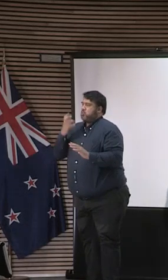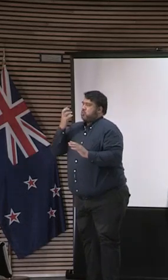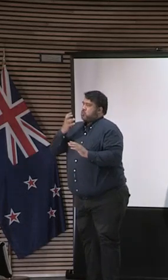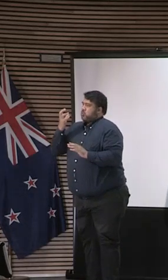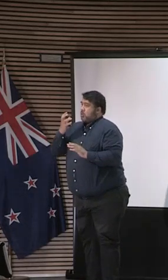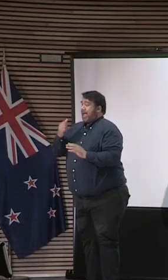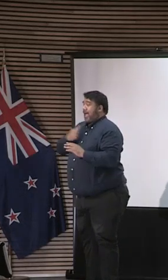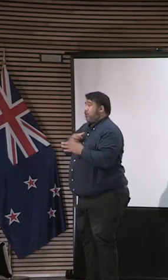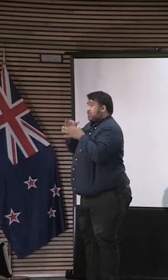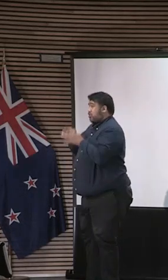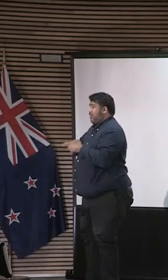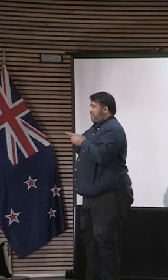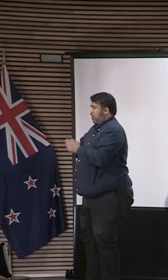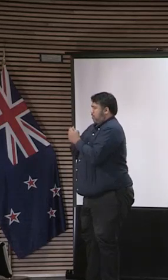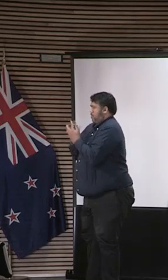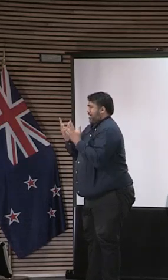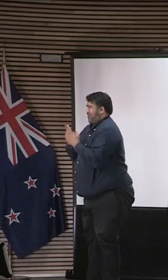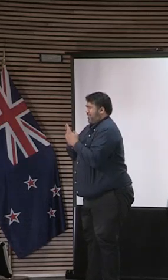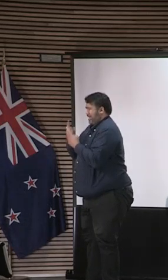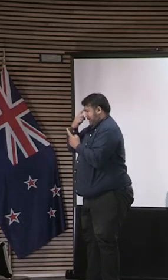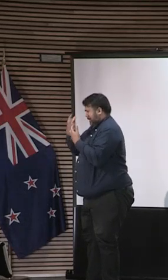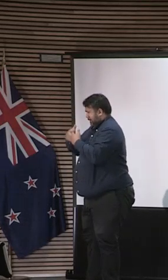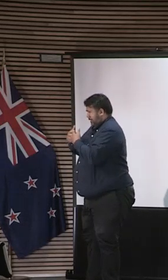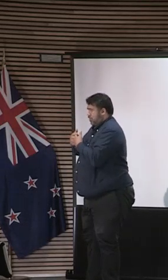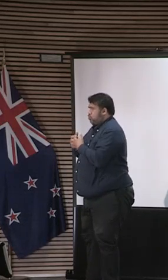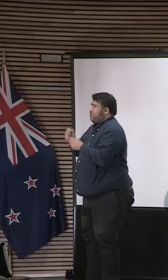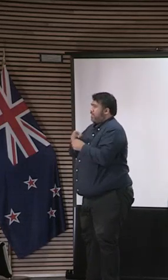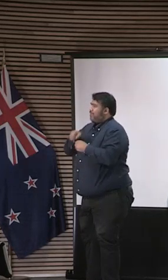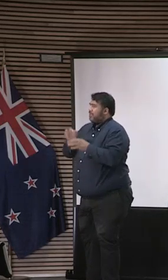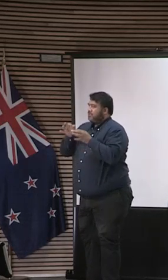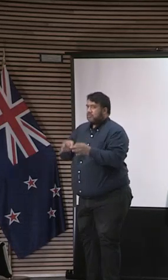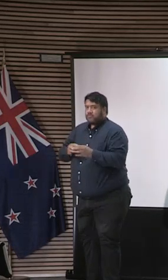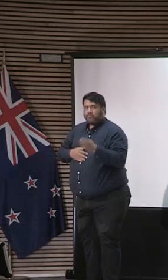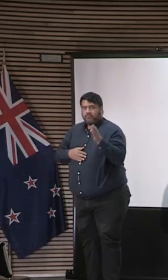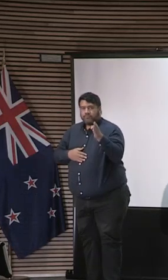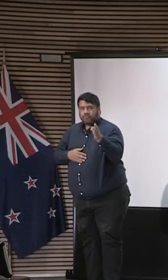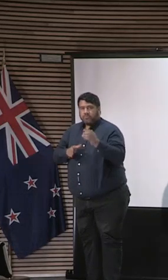ki te kii atu ki tetahi kaore e hoki ratou ki te hoki ki te kaainga, koina tonu taau mahi.